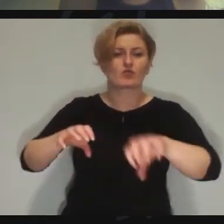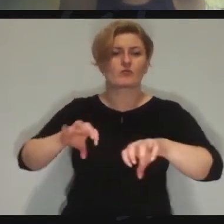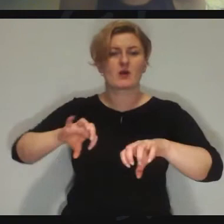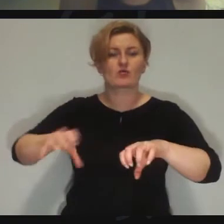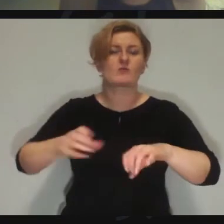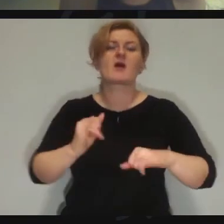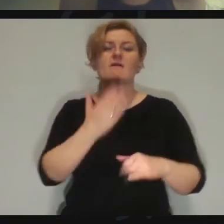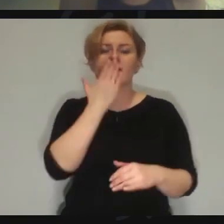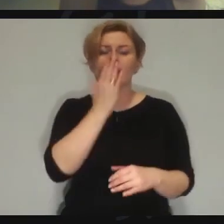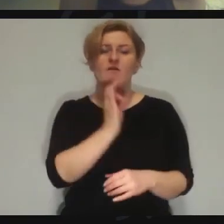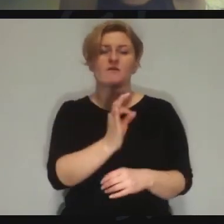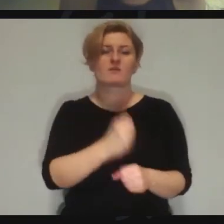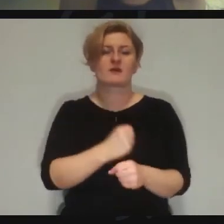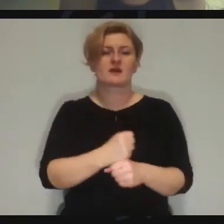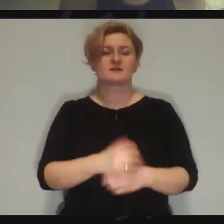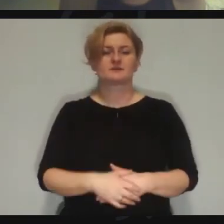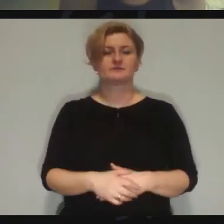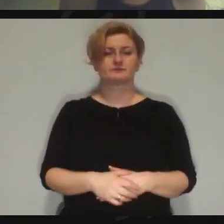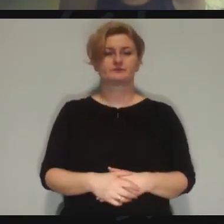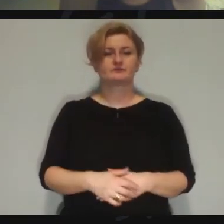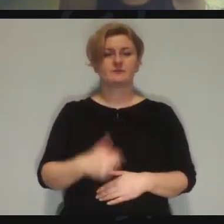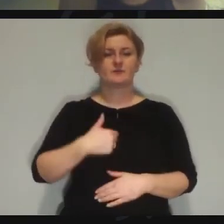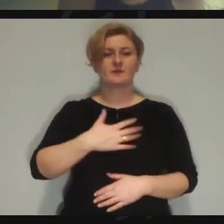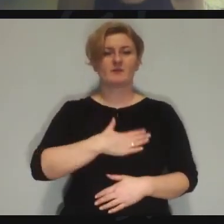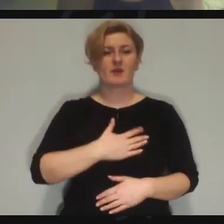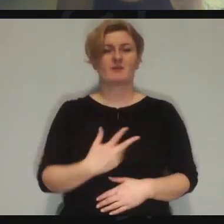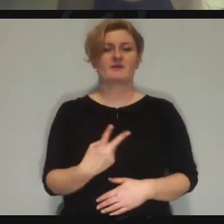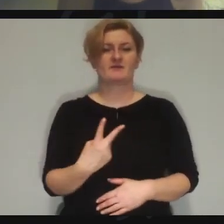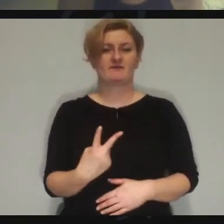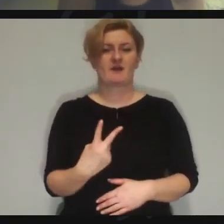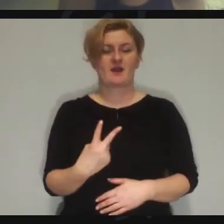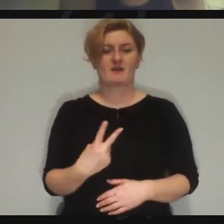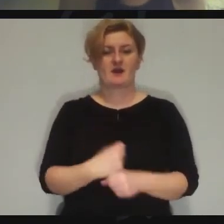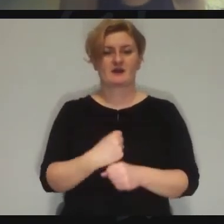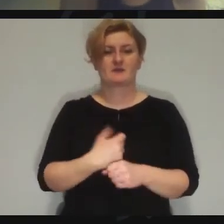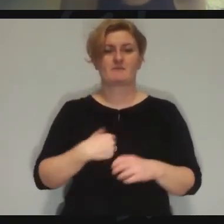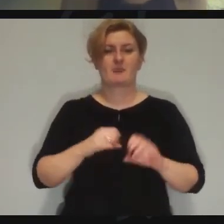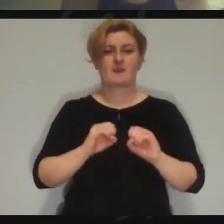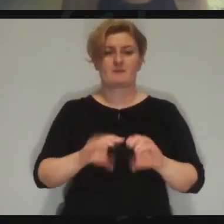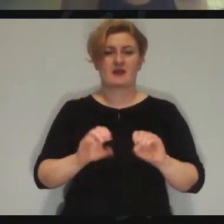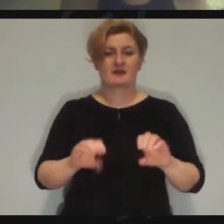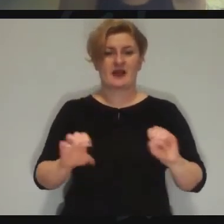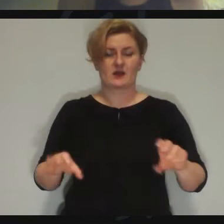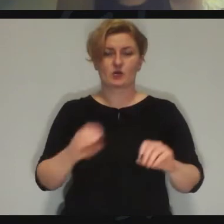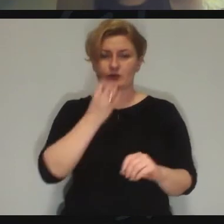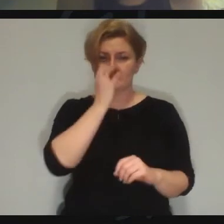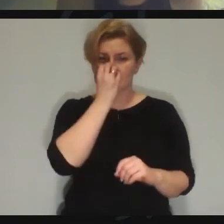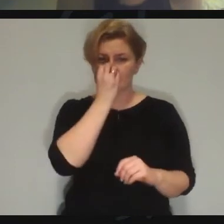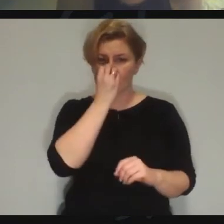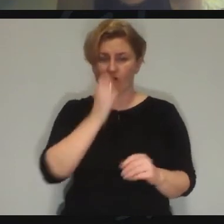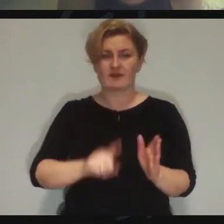Ania: U mnie jest tak, że mam dwie funkcje, a jedna z nich to pedagog cyrkowy dostępny dla wszystkich.